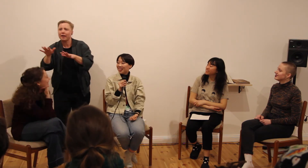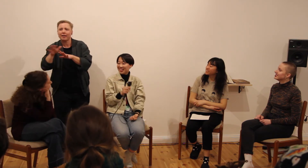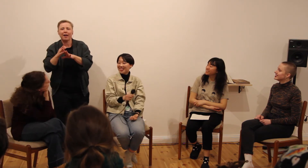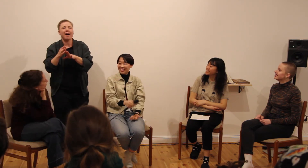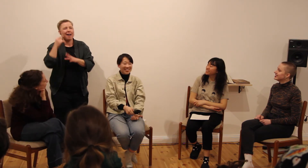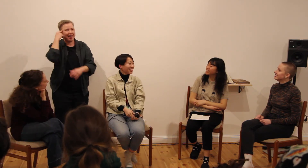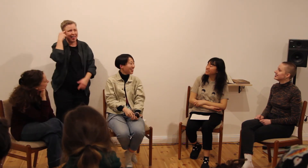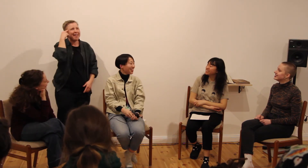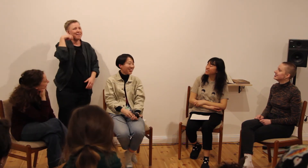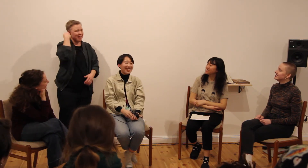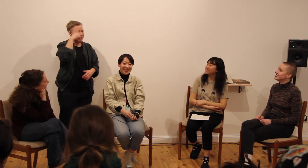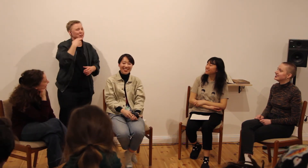Sehr schön.